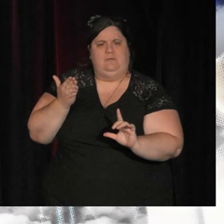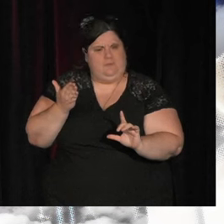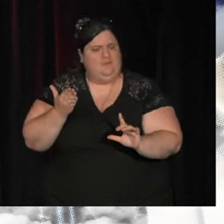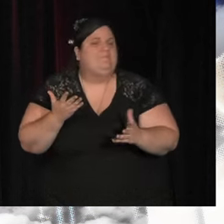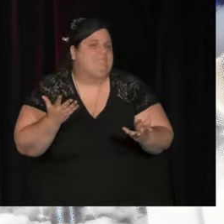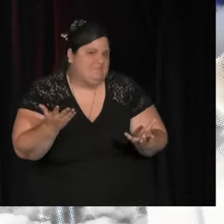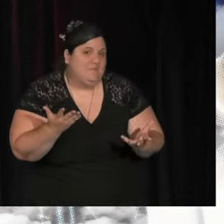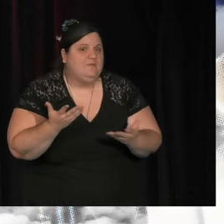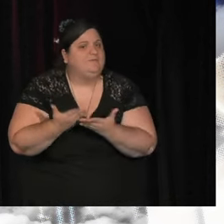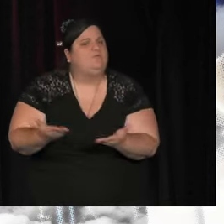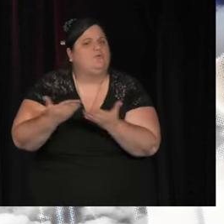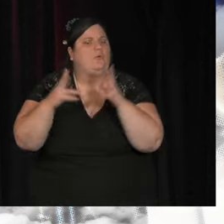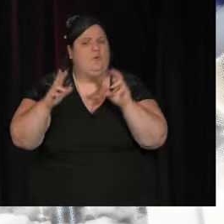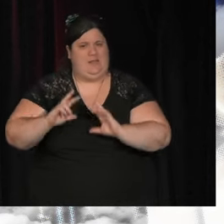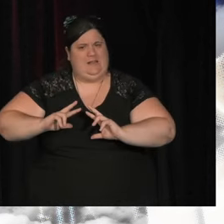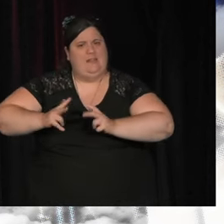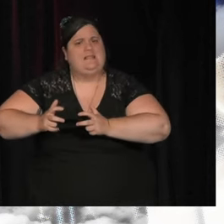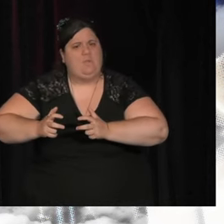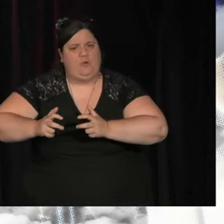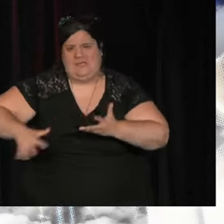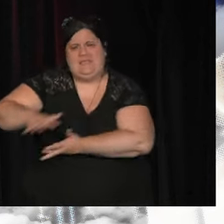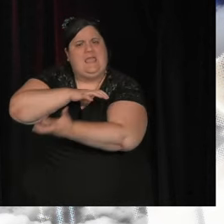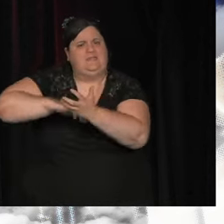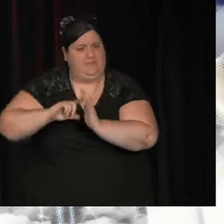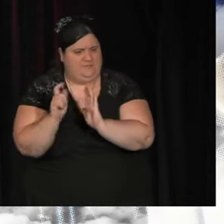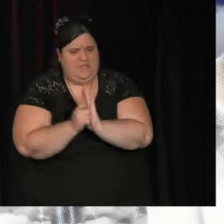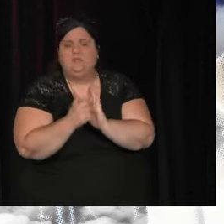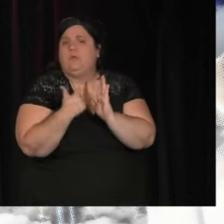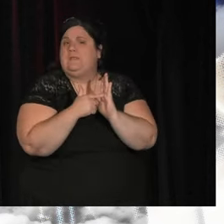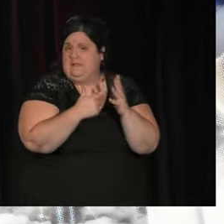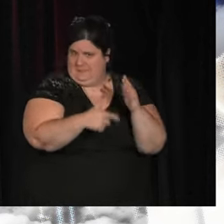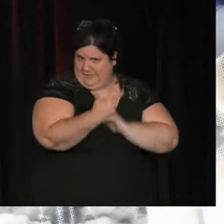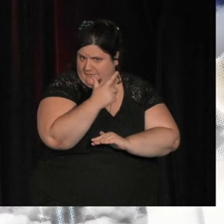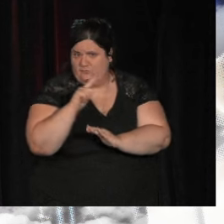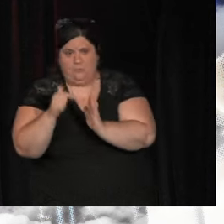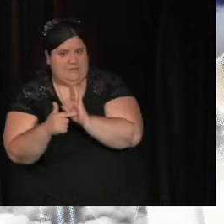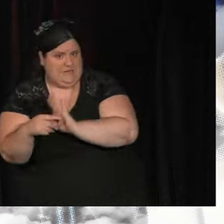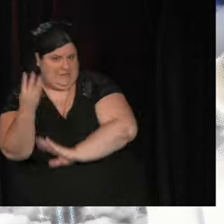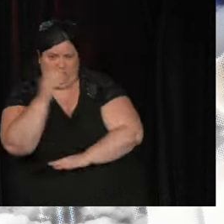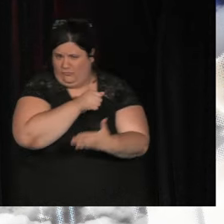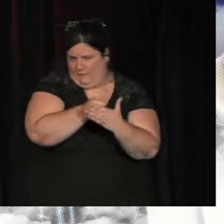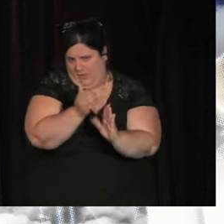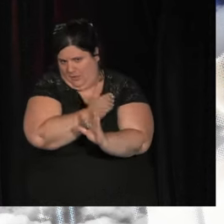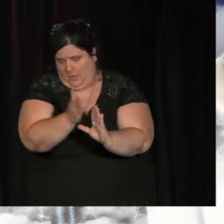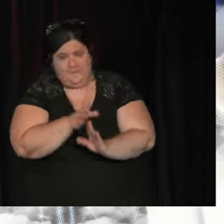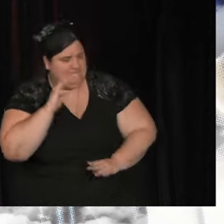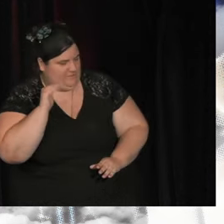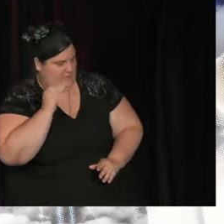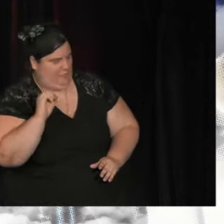temps après le Gamergate. Le Gamergate, c'est fin 2013, 2014. C'est ça. Ça, ça a quand même beaucoup orienté la conception du jeu sur la diversité